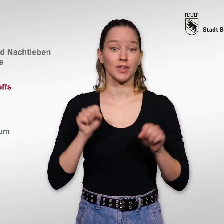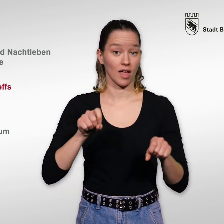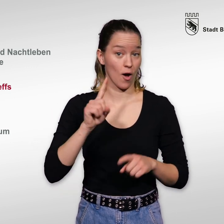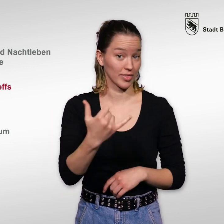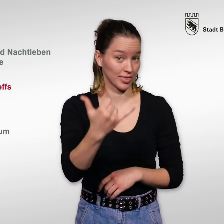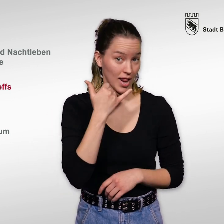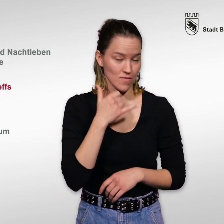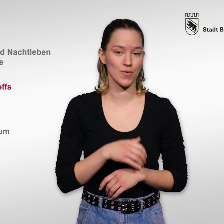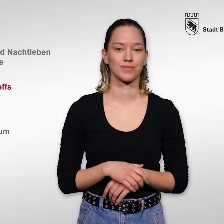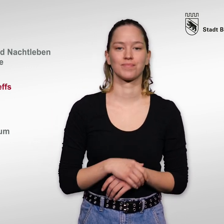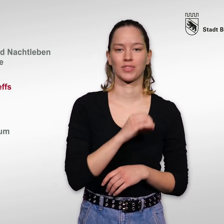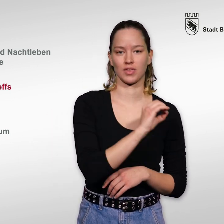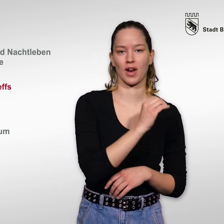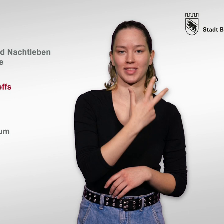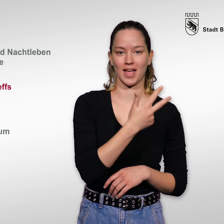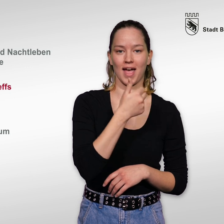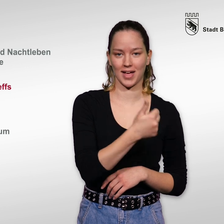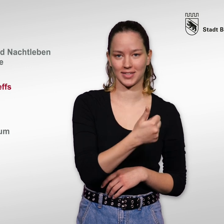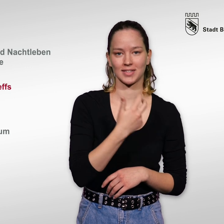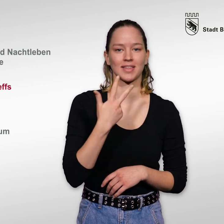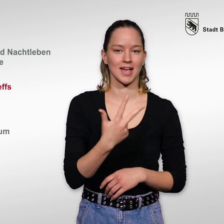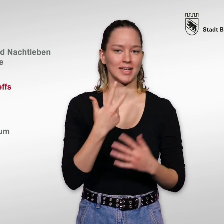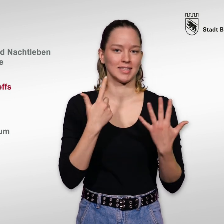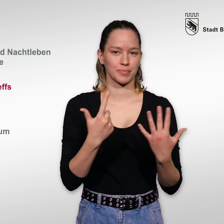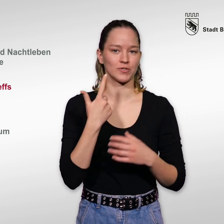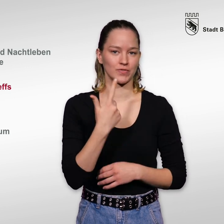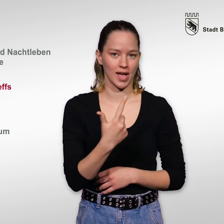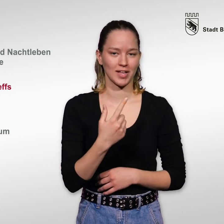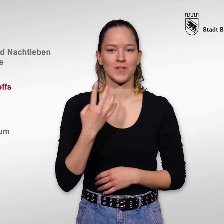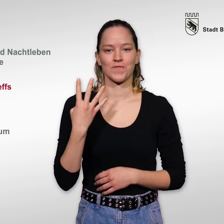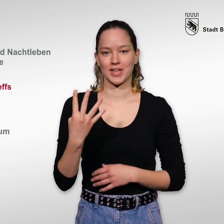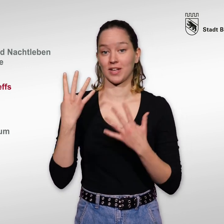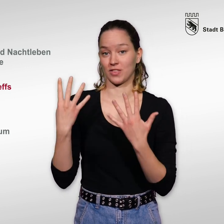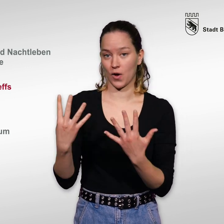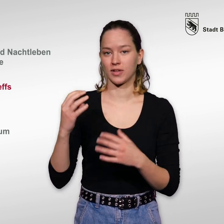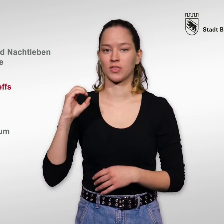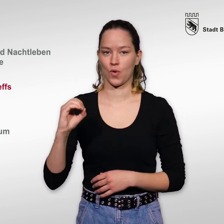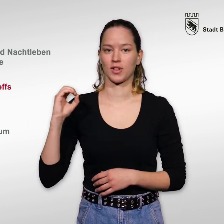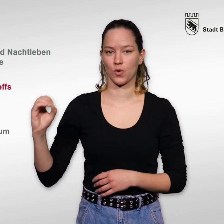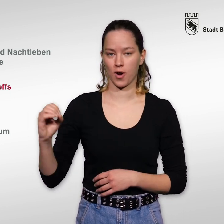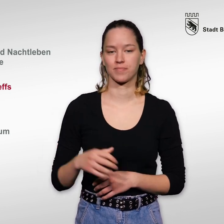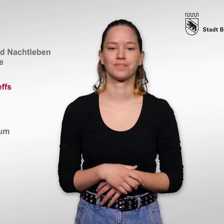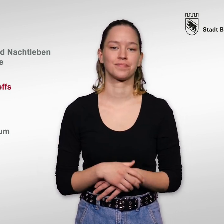Telefonisch erreichst du uns unter 031 372 49 00